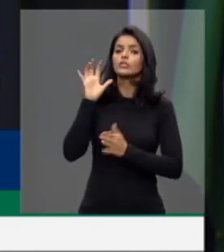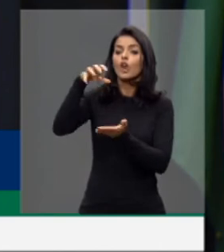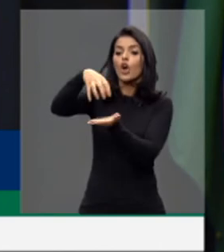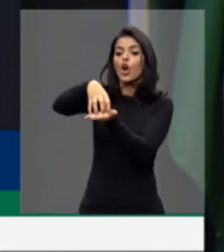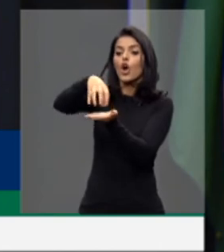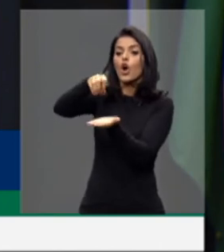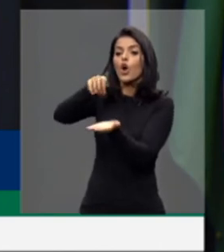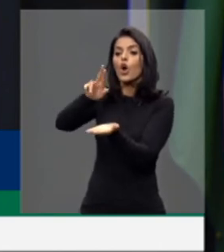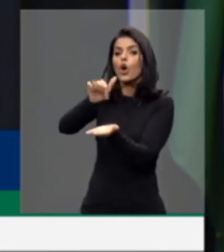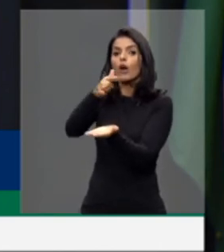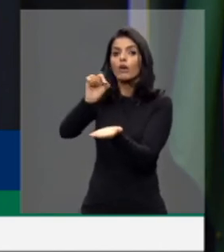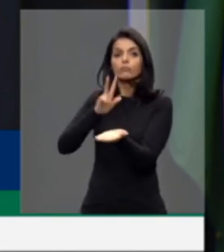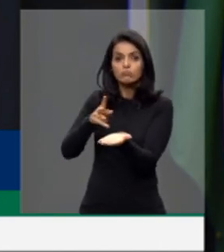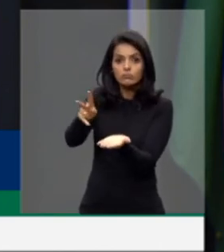REGULAMENTAÇÃO, LICENCIAMENTO, E CONTROLE